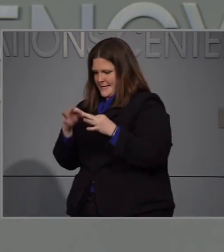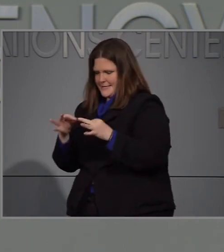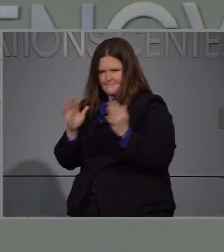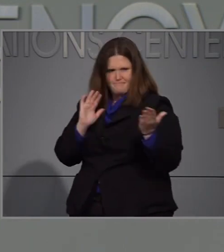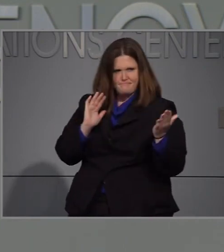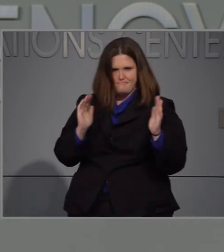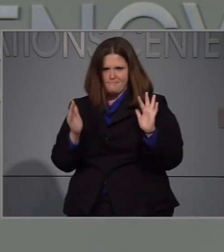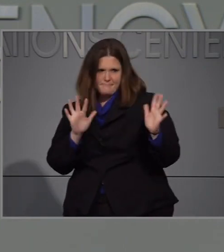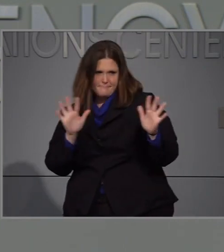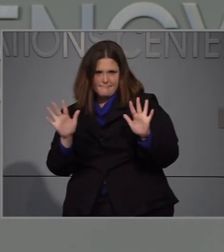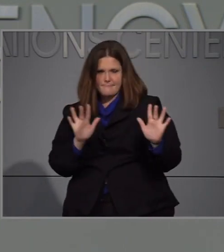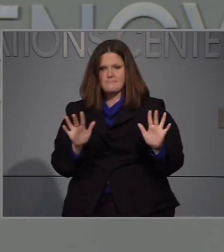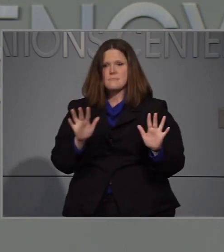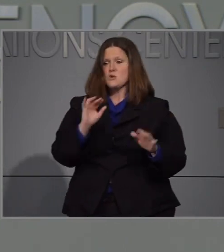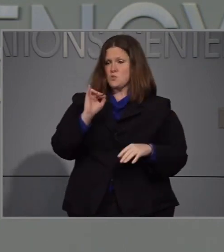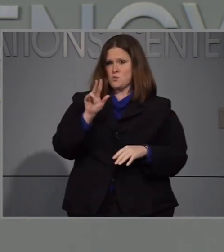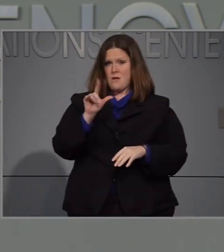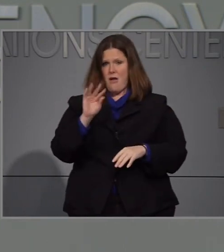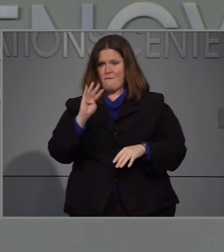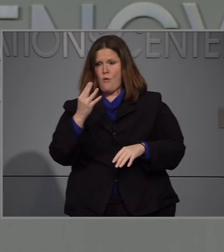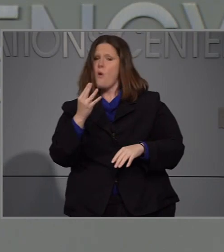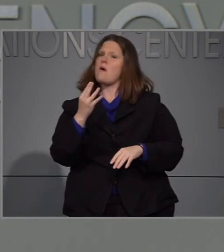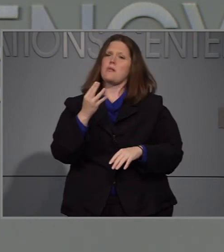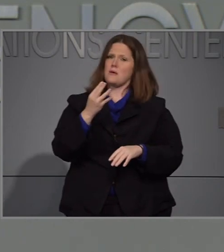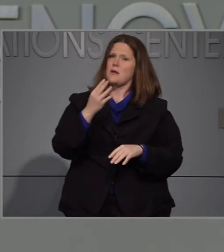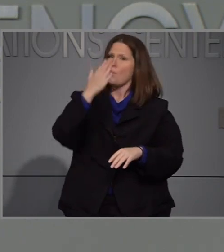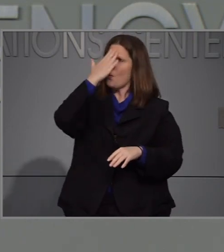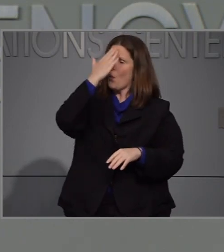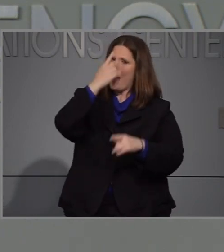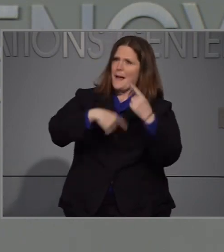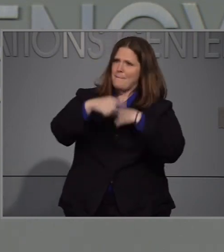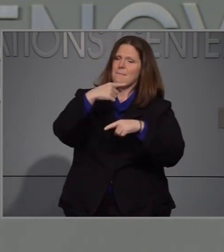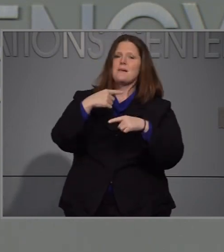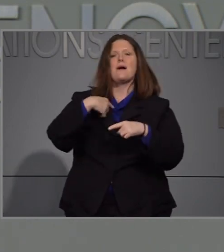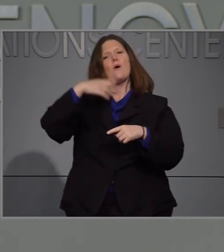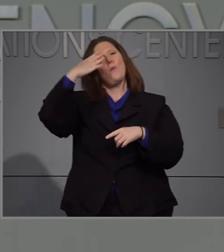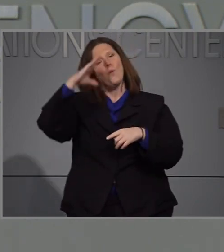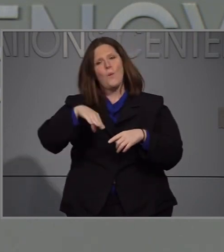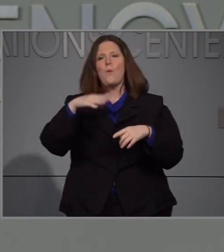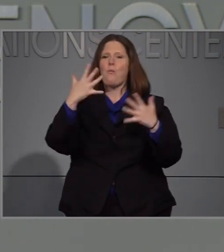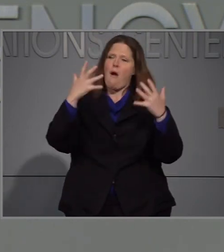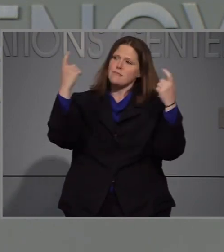de cuatro de julio. Expresó que estamos y enfatizando mucho de cuidarnos este fin de semana,